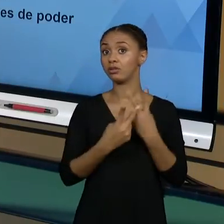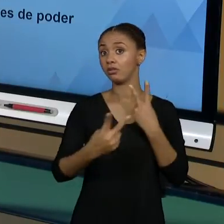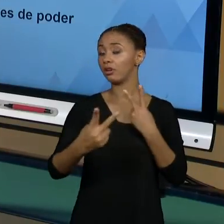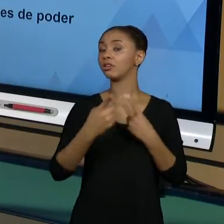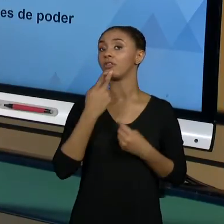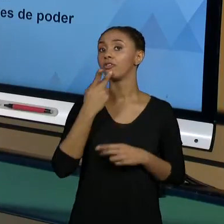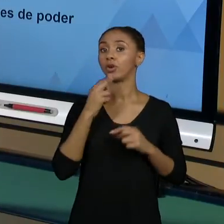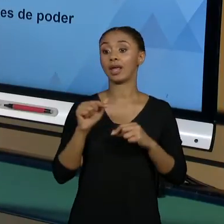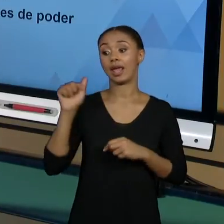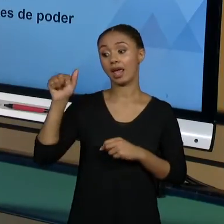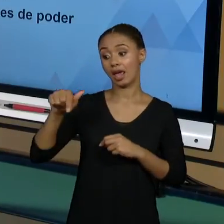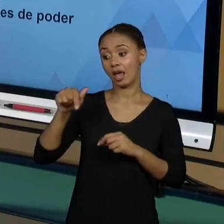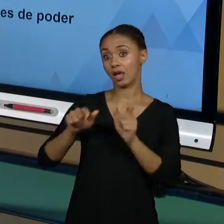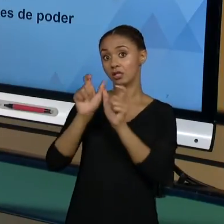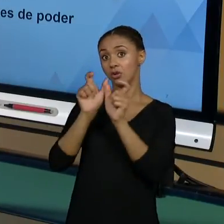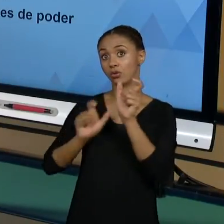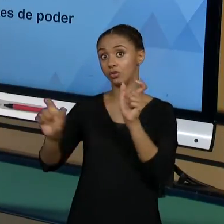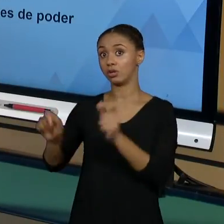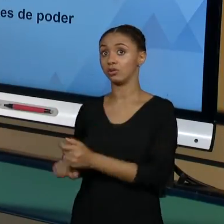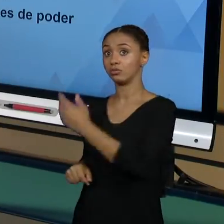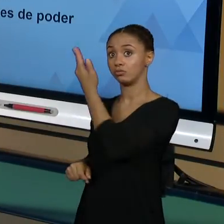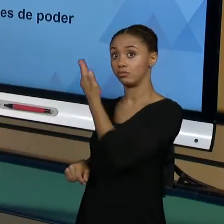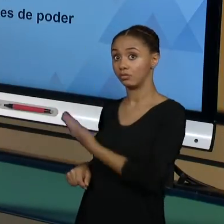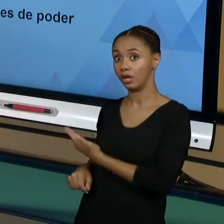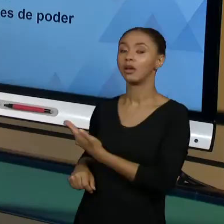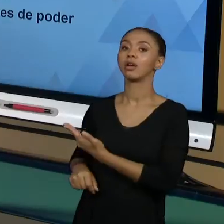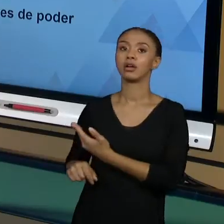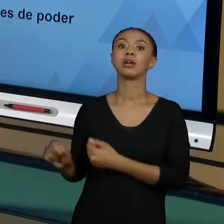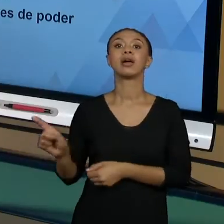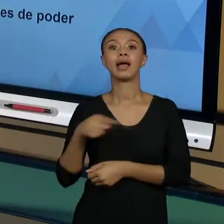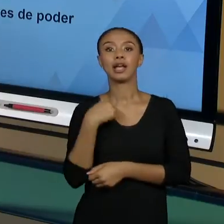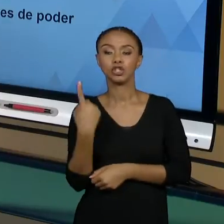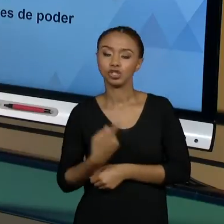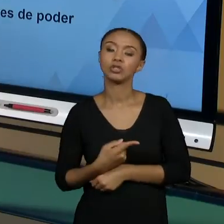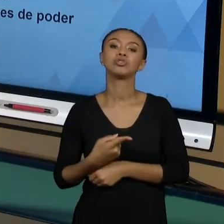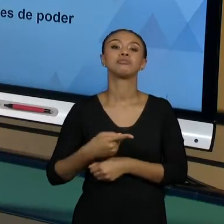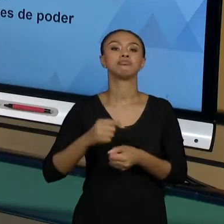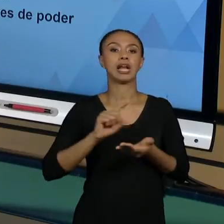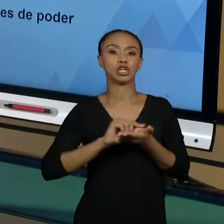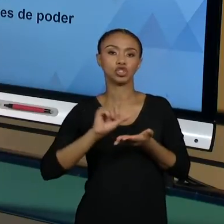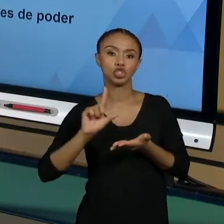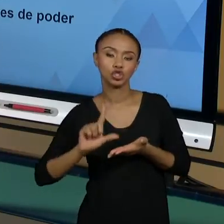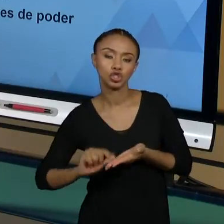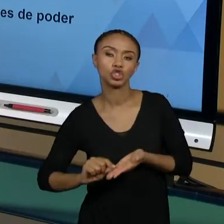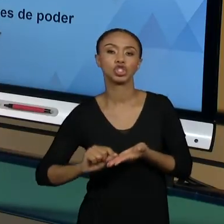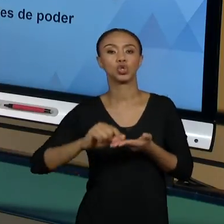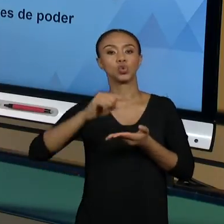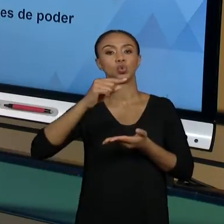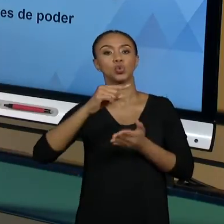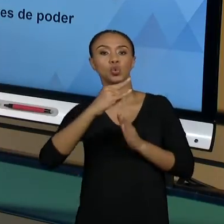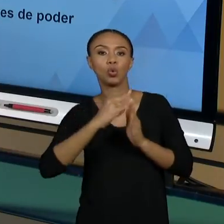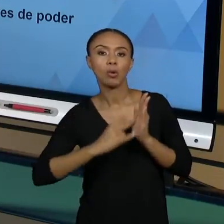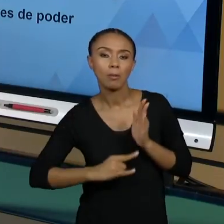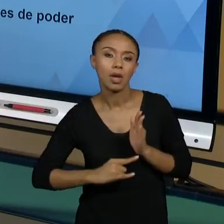ENTÃO NÓS VAMOS USAR ARGUMENTOS QUE, A PARTIR DE DETERMINADAS RELAÇÕES, VÃO APRESENTAR ESSA